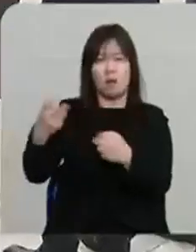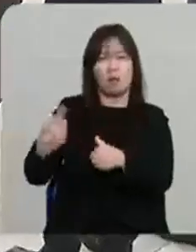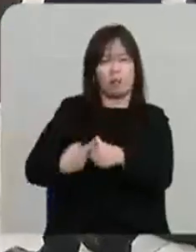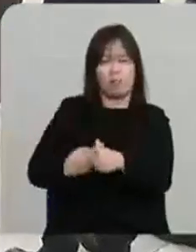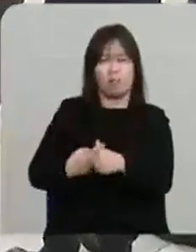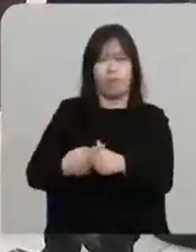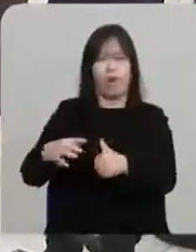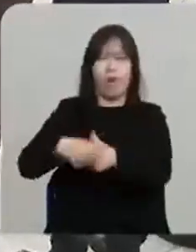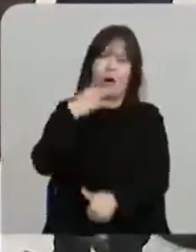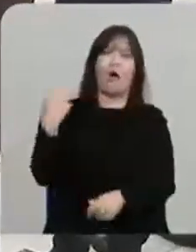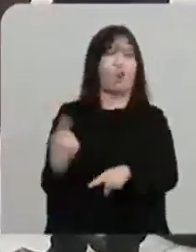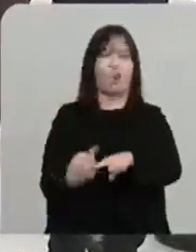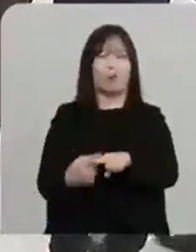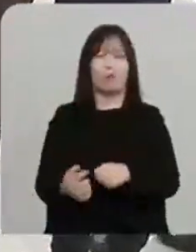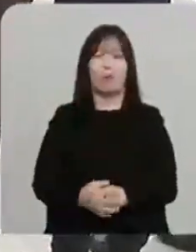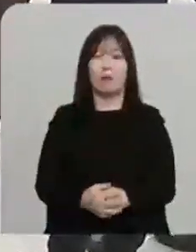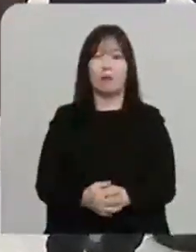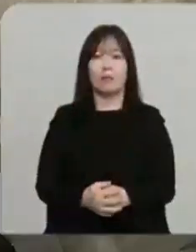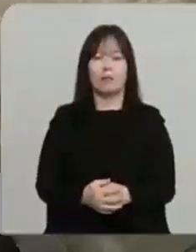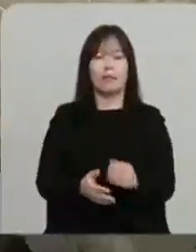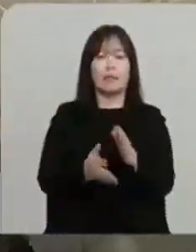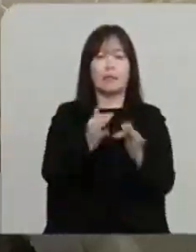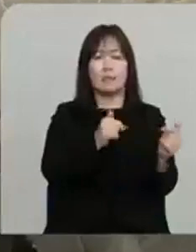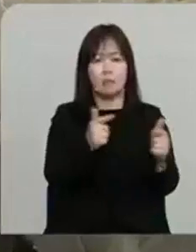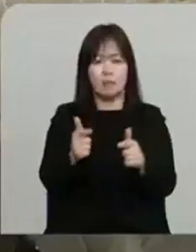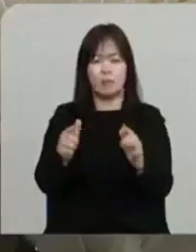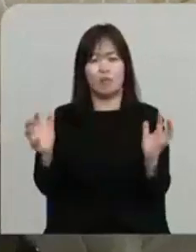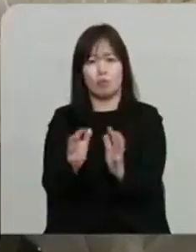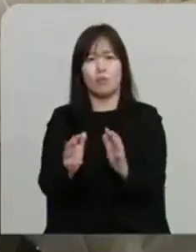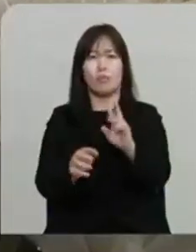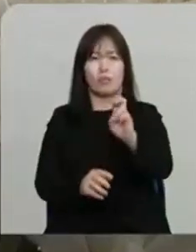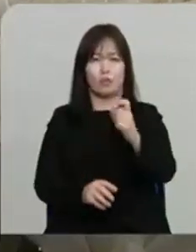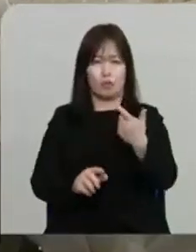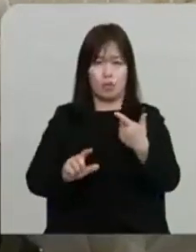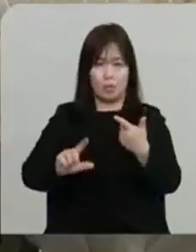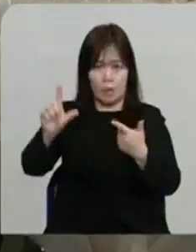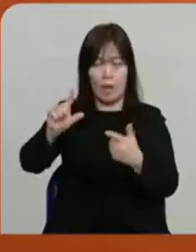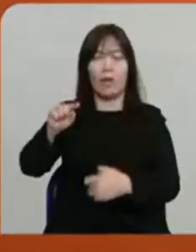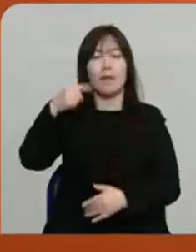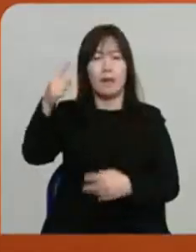이태원 참사 전북시민대책위는 오는 26일과 다음 달 5일 전주 풍